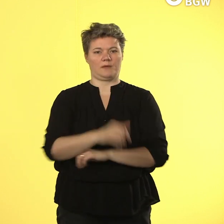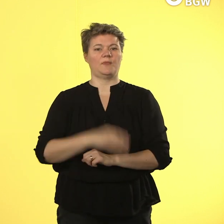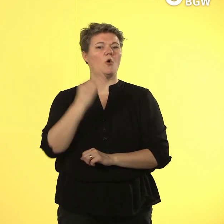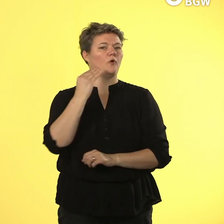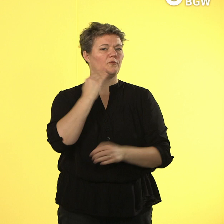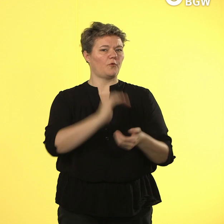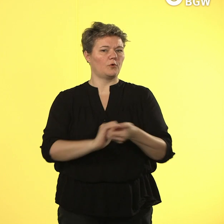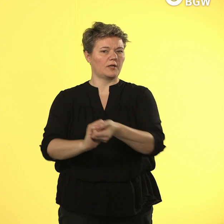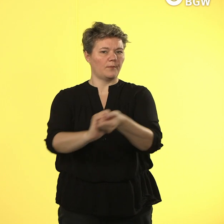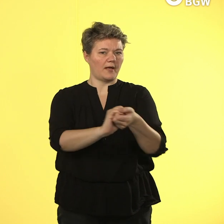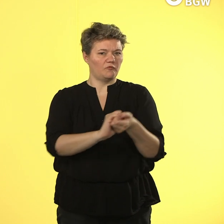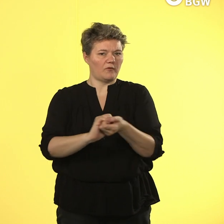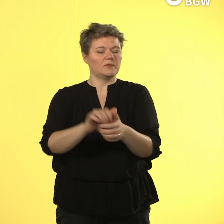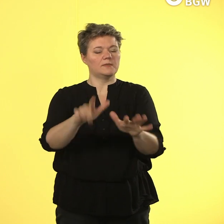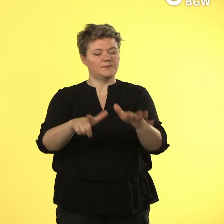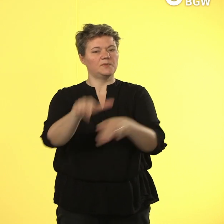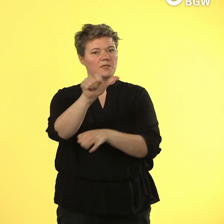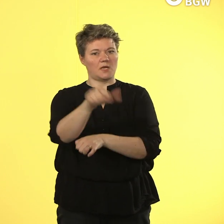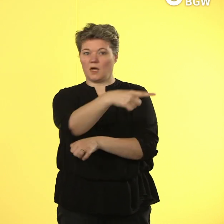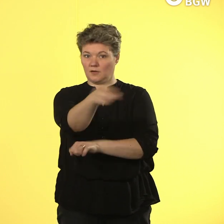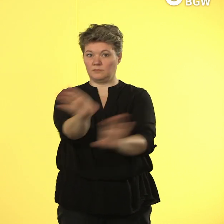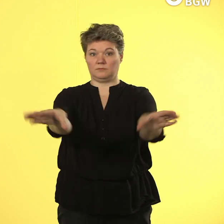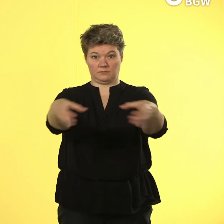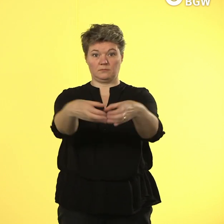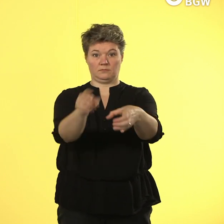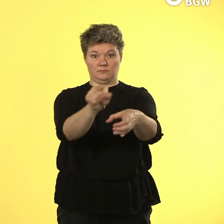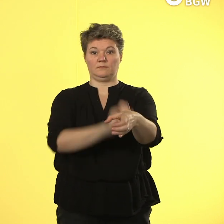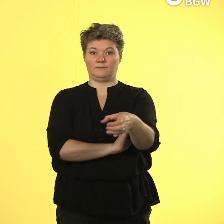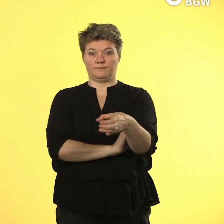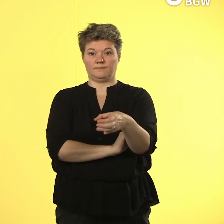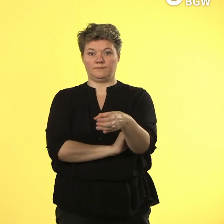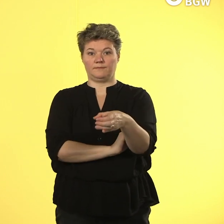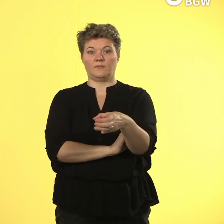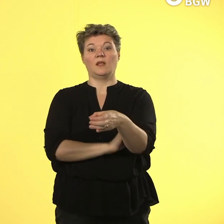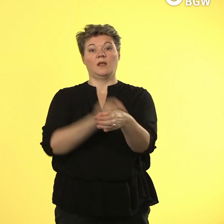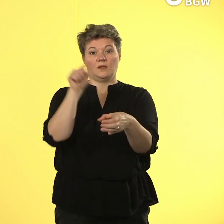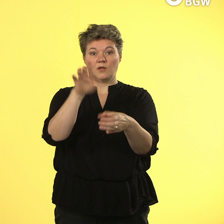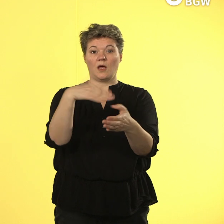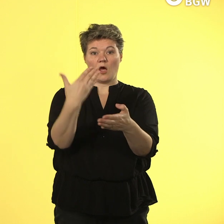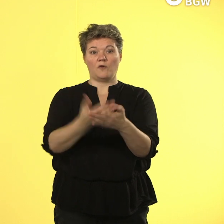Sie haben es zu tun, Sie leisten Assistenz, Sie sind Assistent, Assistentin von Menschen mit herausfordernden Verhaltensweisen,